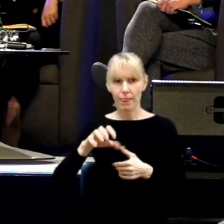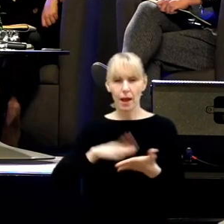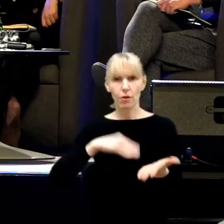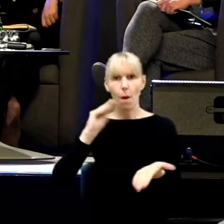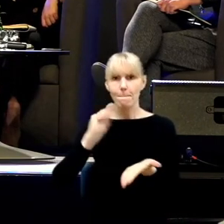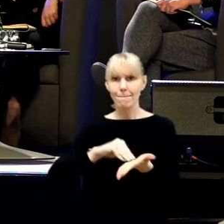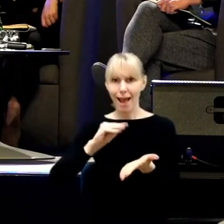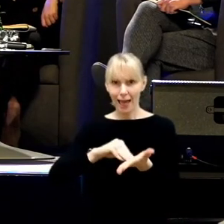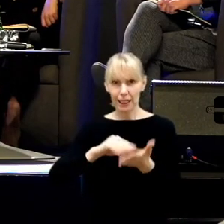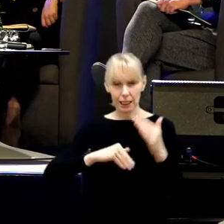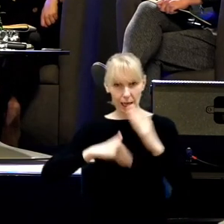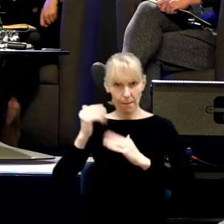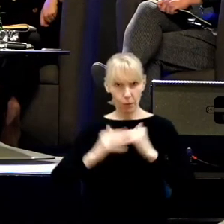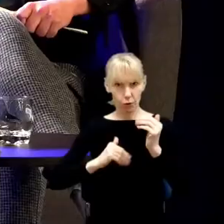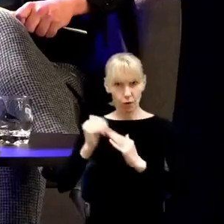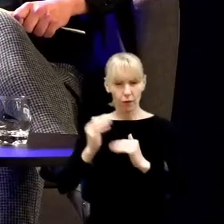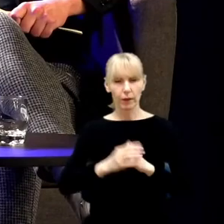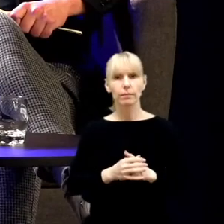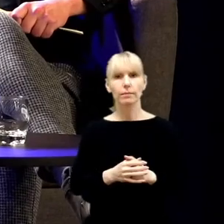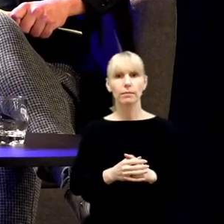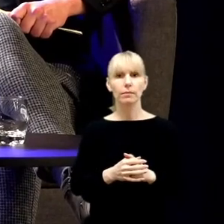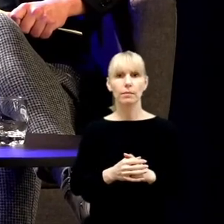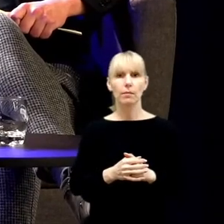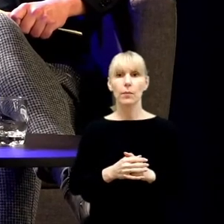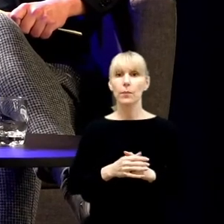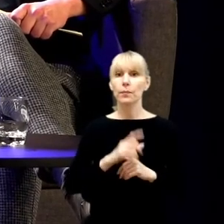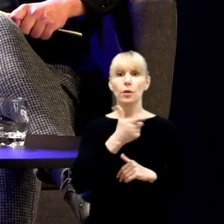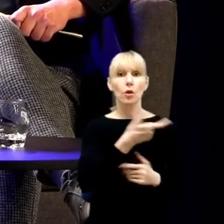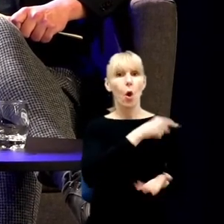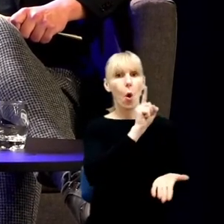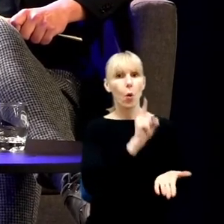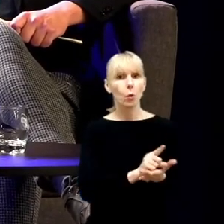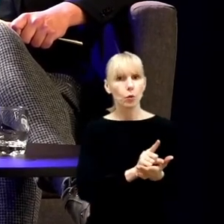Poznamy zarówno o tym, co udało się już zrealizować w ramach różnych